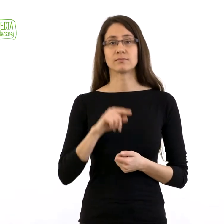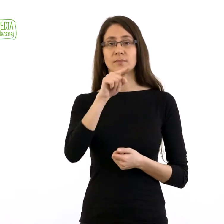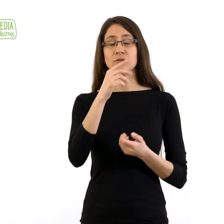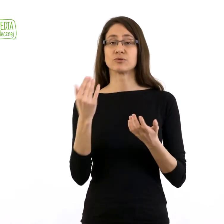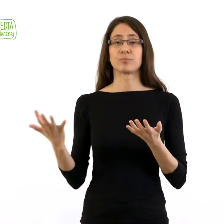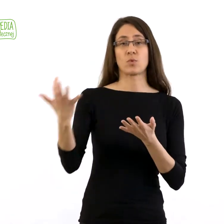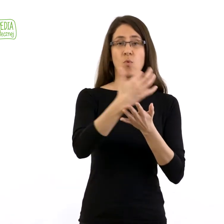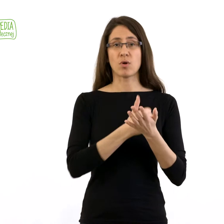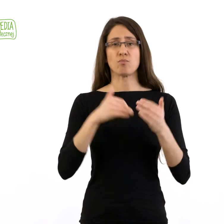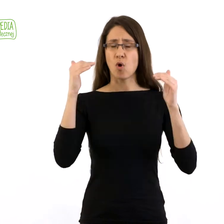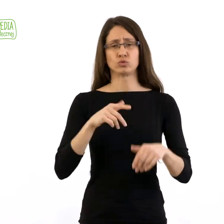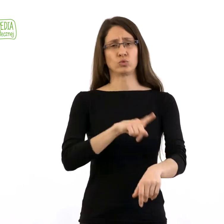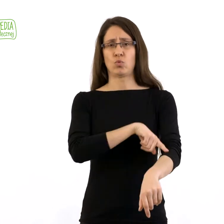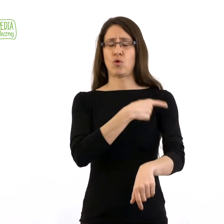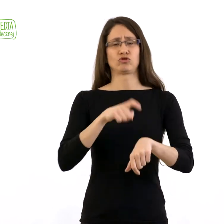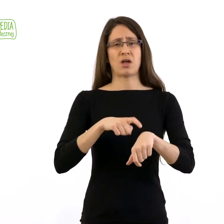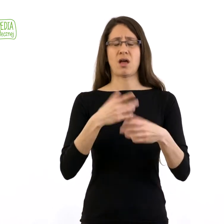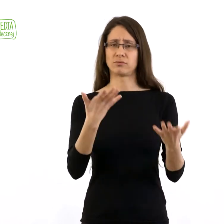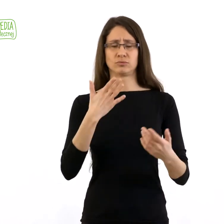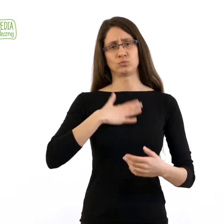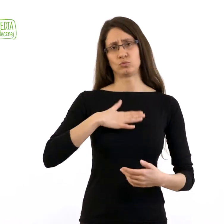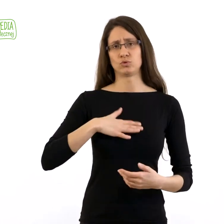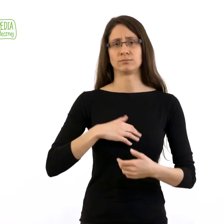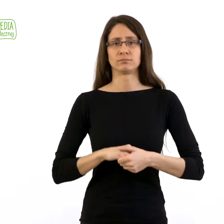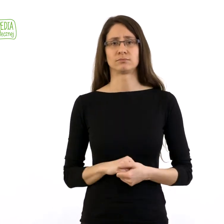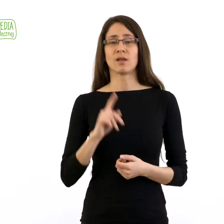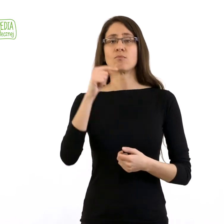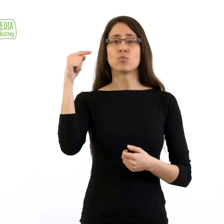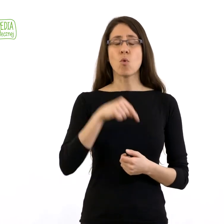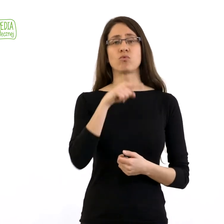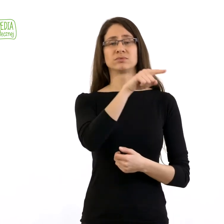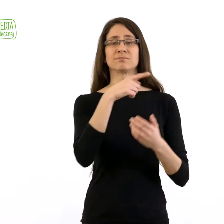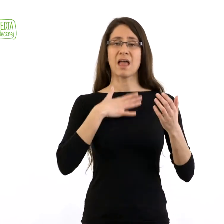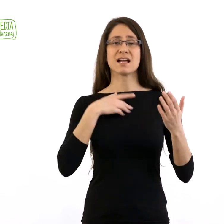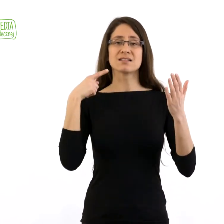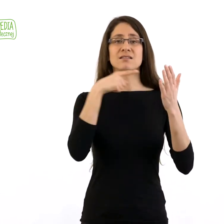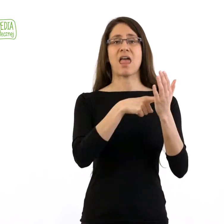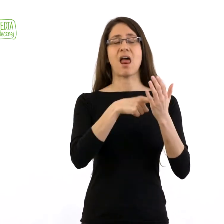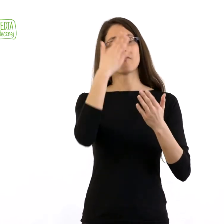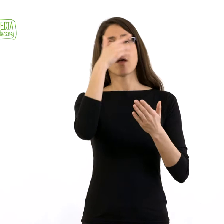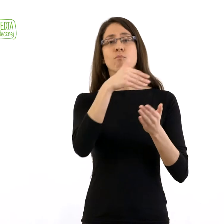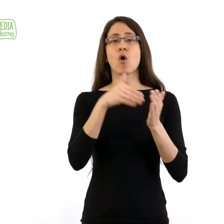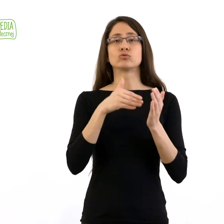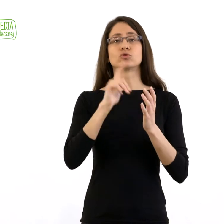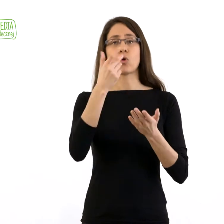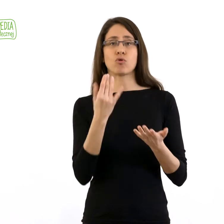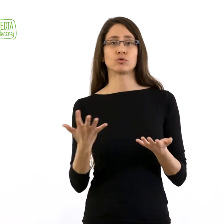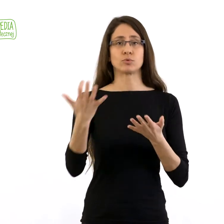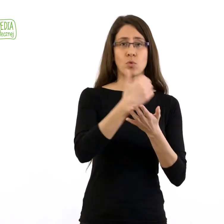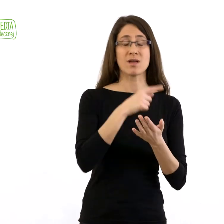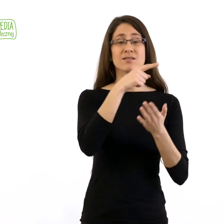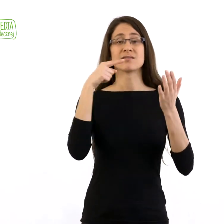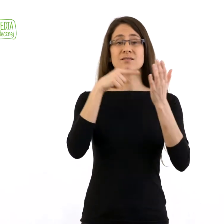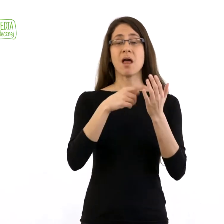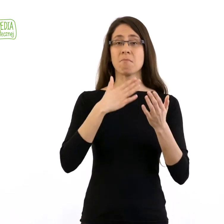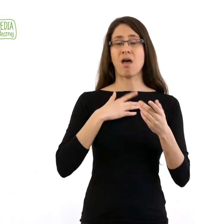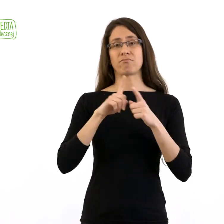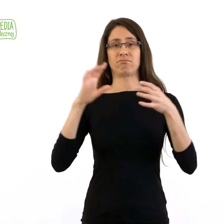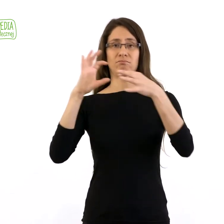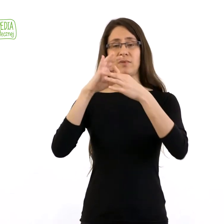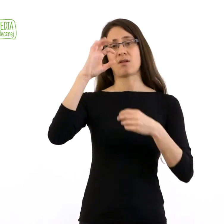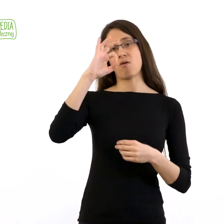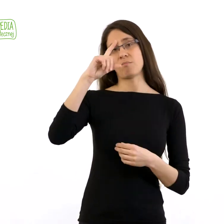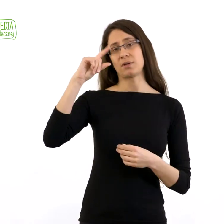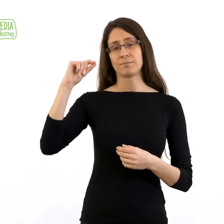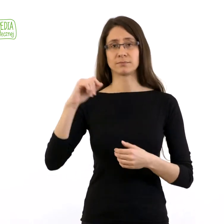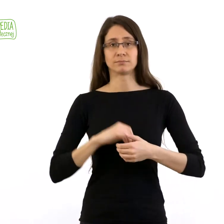Zbiórka może trwać w dowolnym okresie czasu, ale musi mieć jasno określony cel, wpisujący się w cele pożytku publicznego.